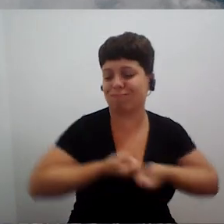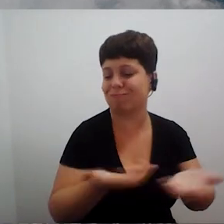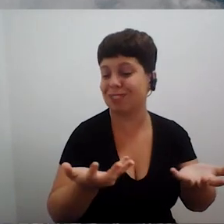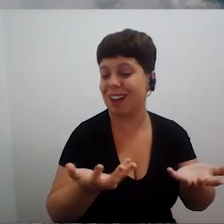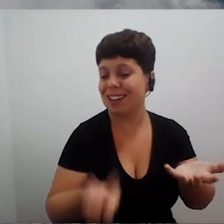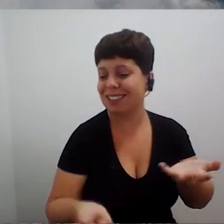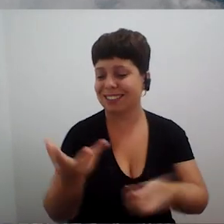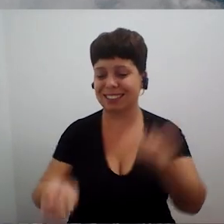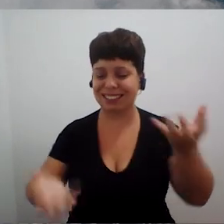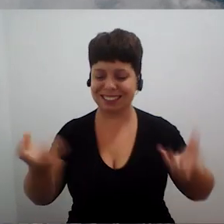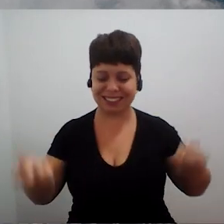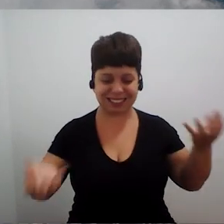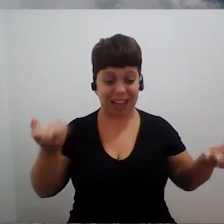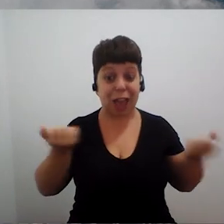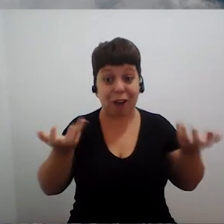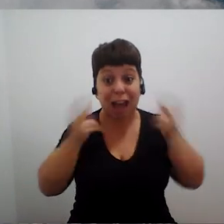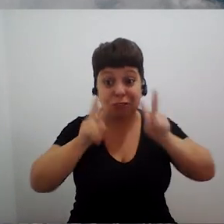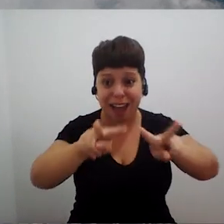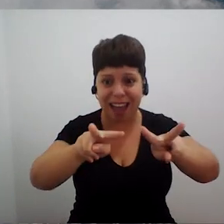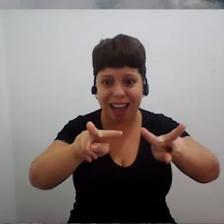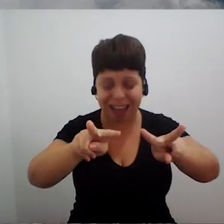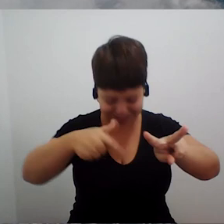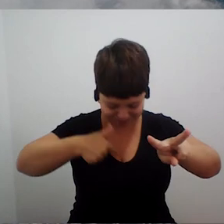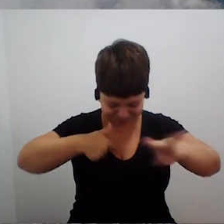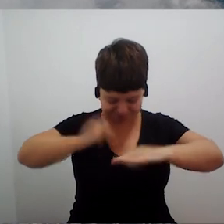Amor que eu tanto quero ver